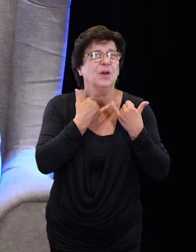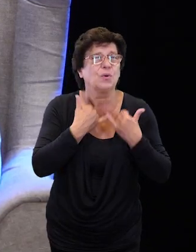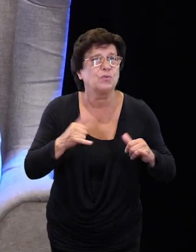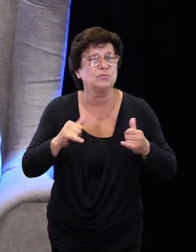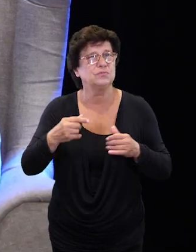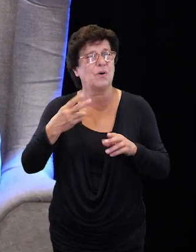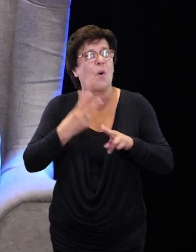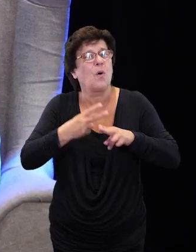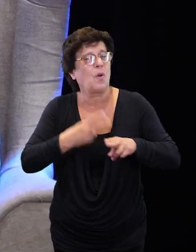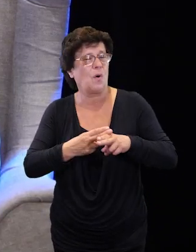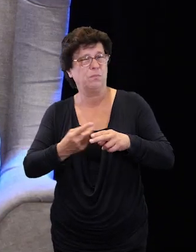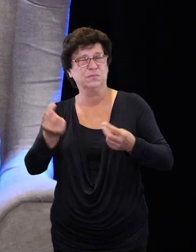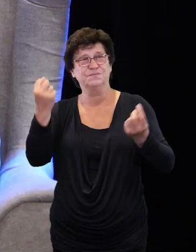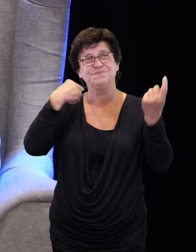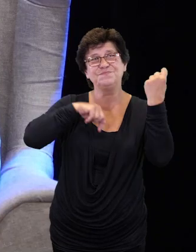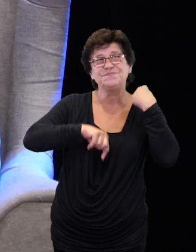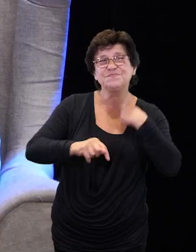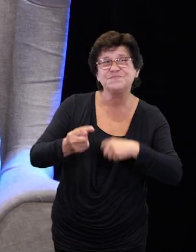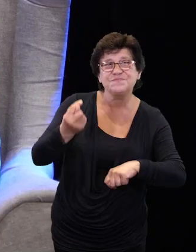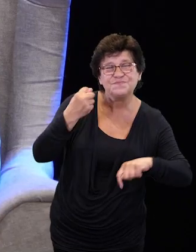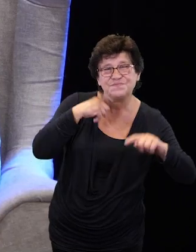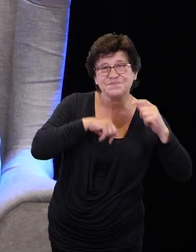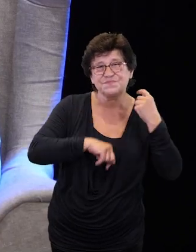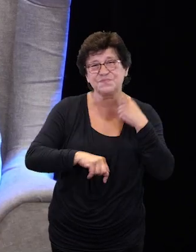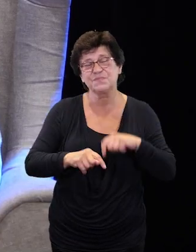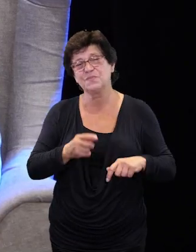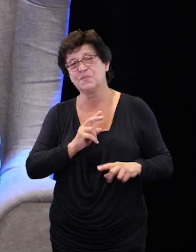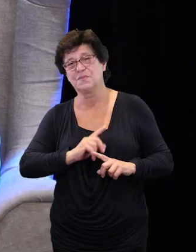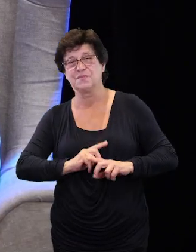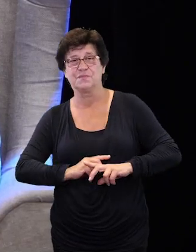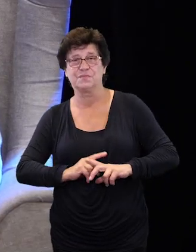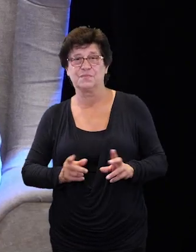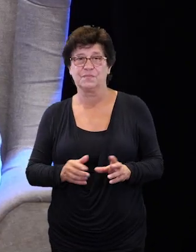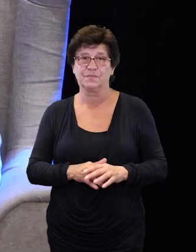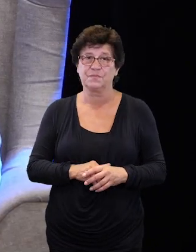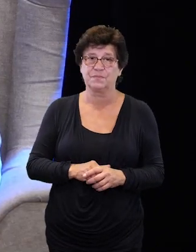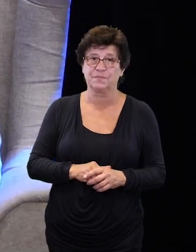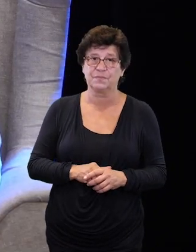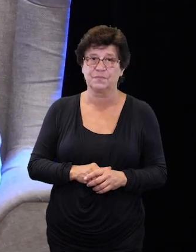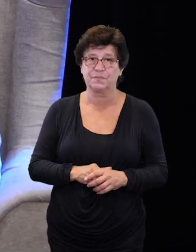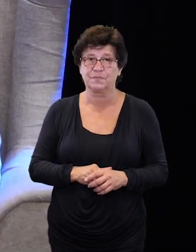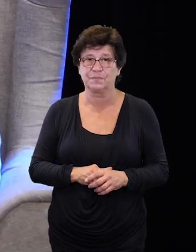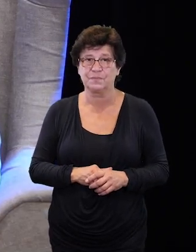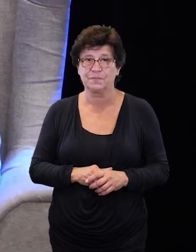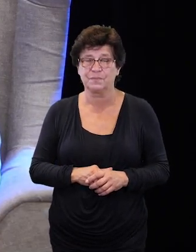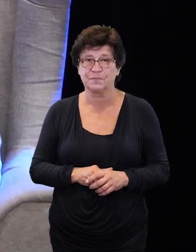Okazało się, że osiem szklanek dziennie przez tydzień w ogóle zlikwidowało wszystkie objawy na przykład u pacjenta.